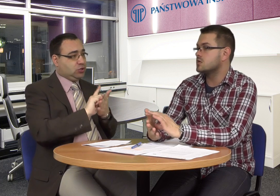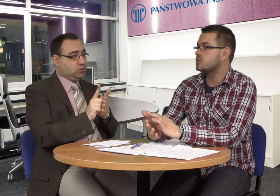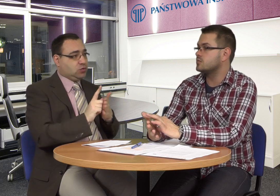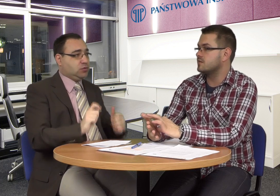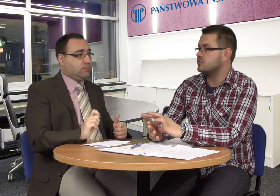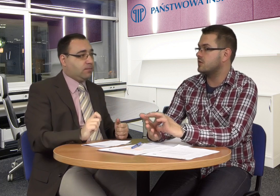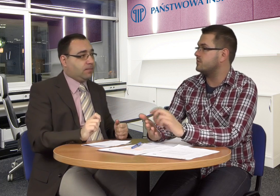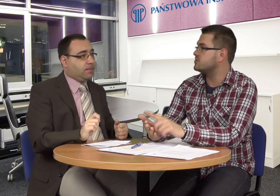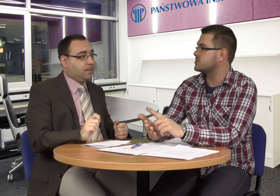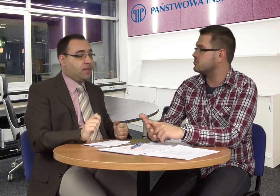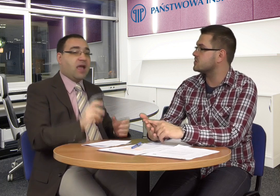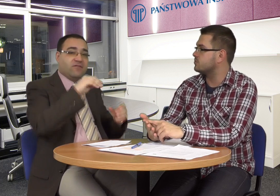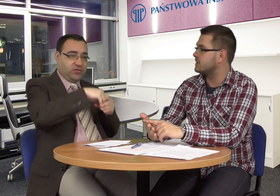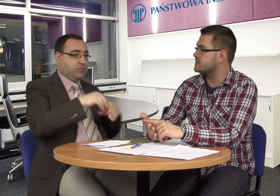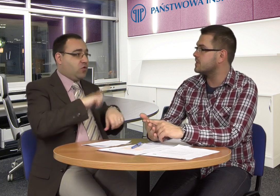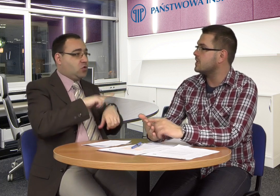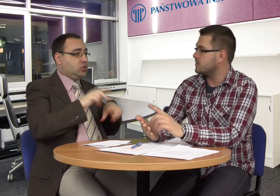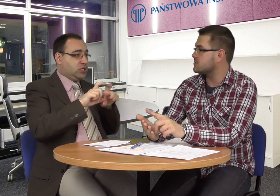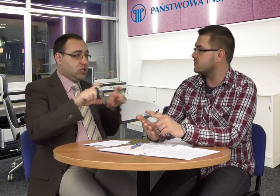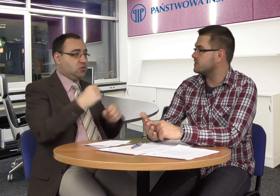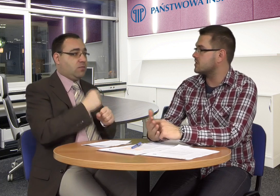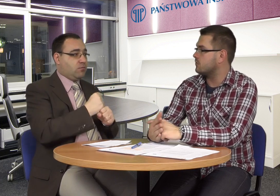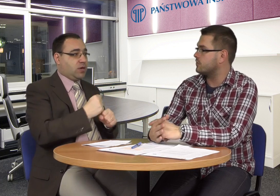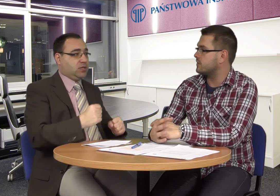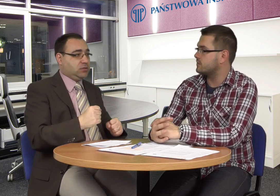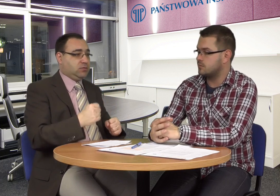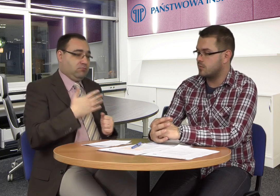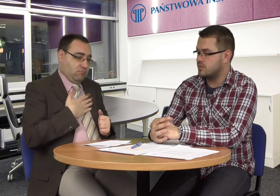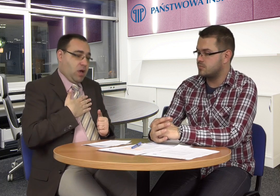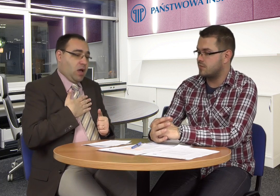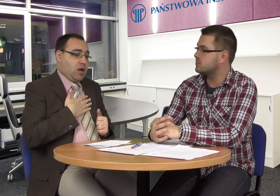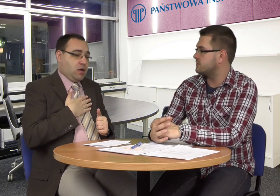Są to przerwy, które wlicza się do czasu pracy i tym samym pracownik zachowuje w tym momencie prawo do wynagrodzenia.